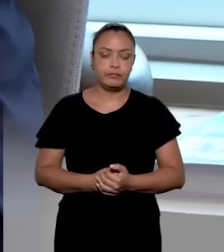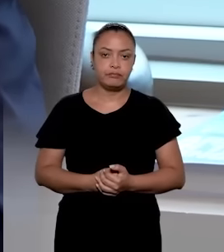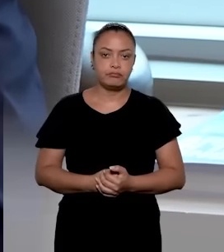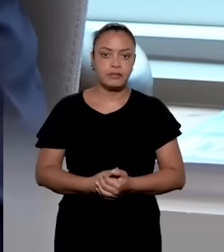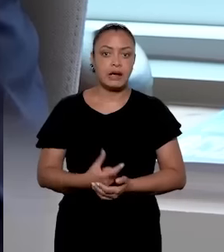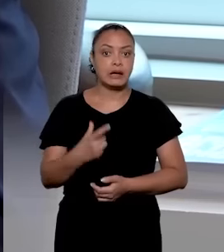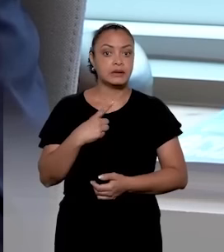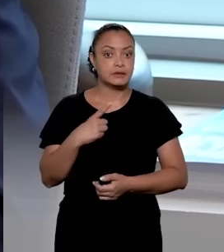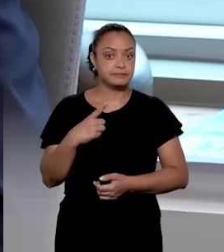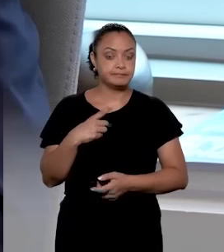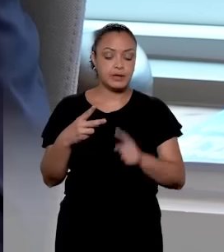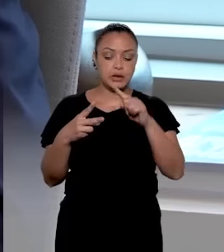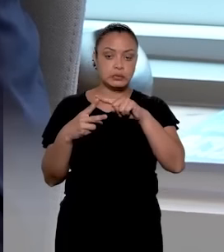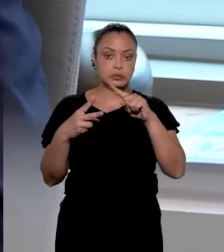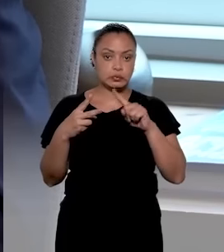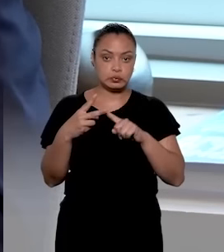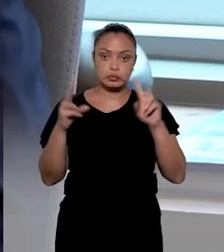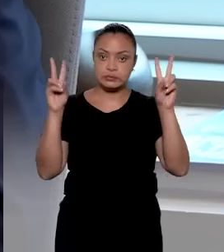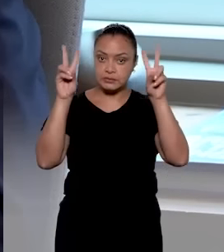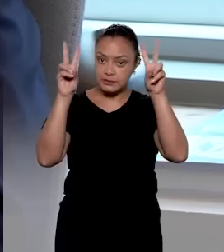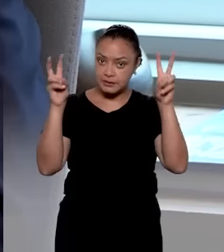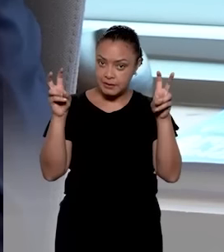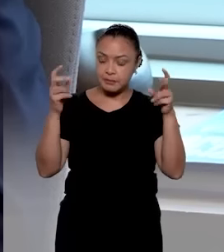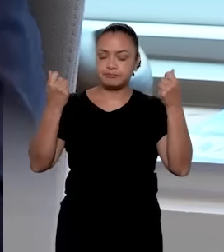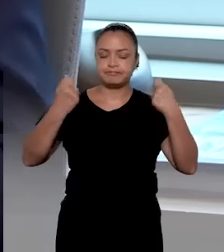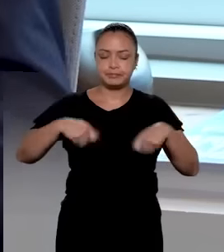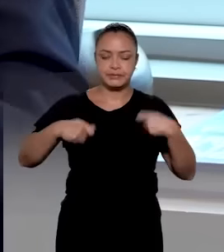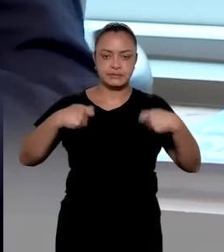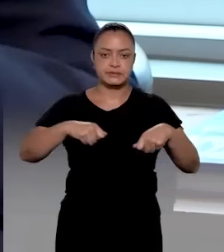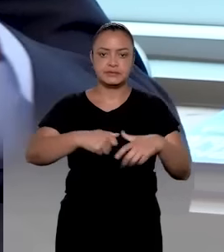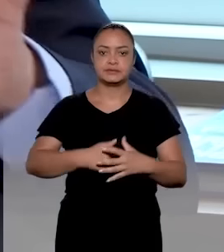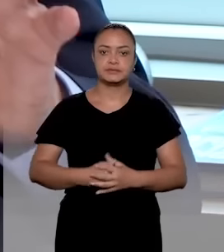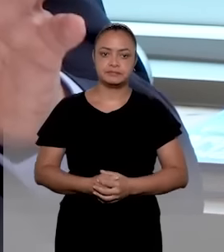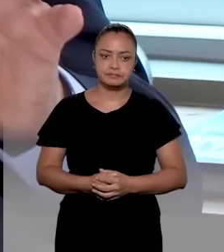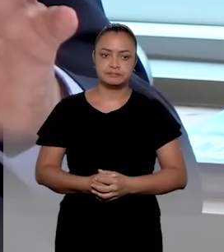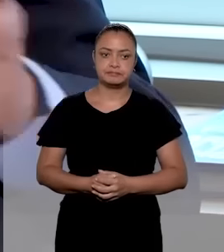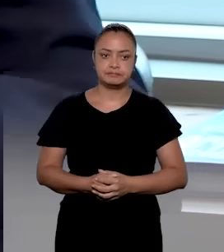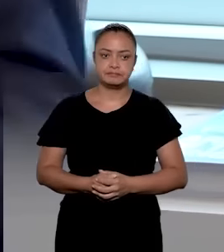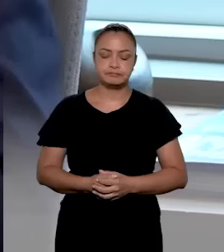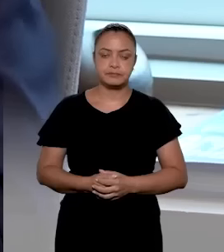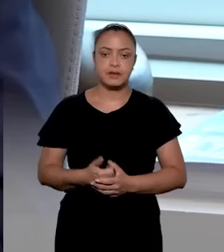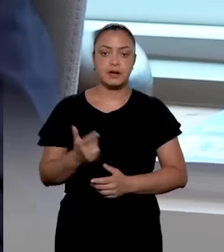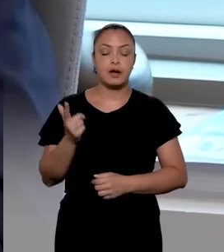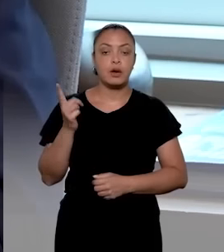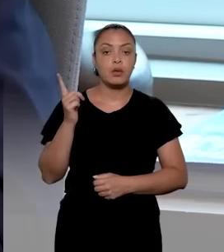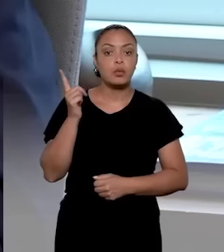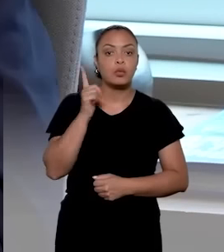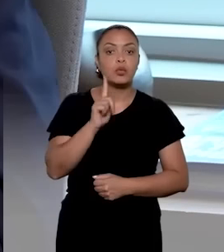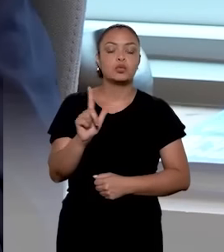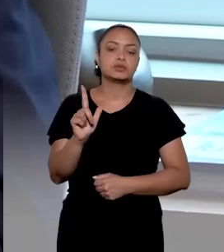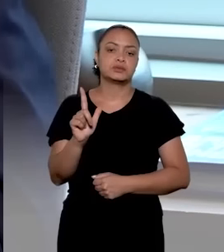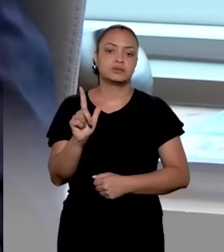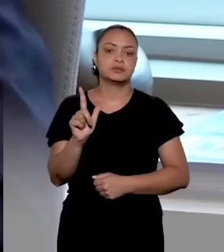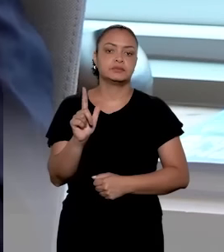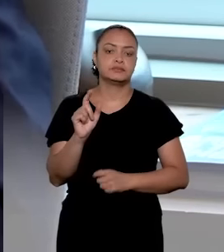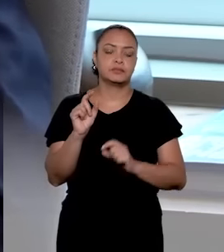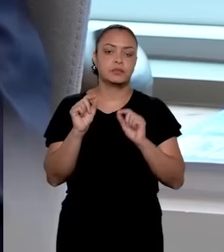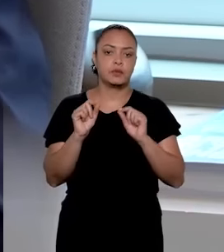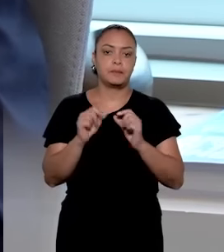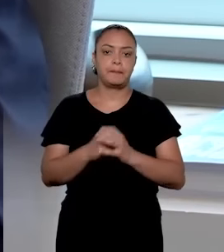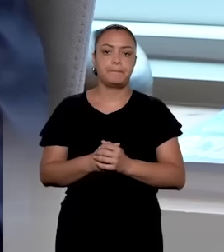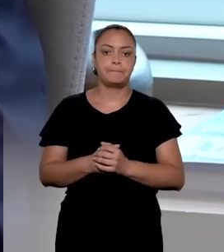Eu diria, Priscila, que tem dois grandes temas que nós temos que abranger para chegar a essa